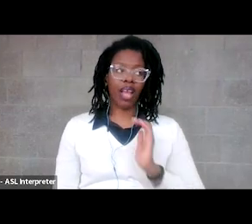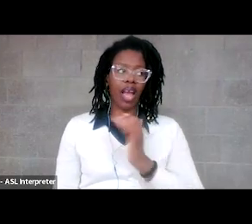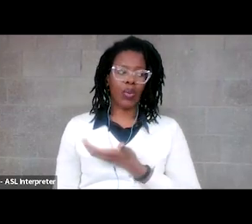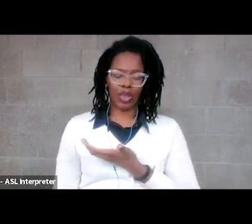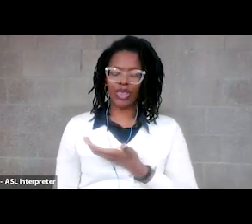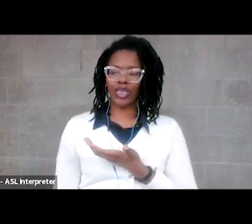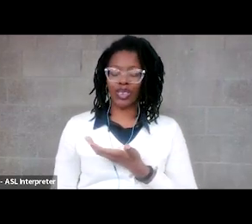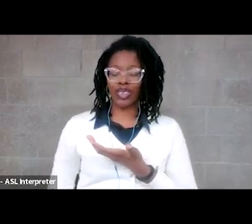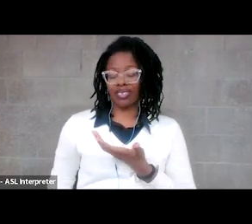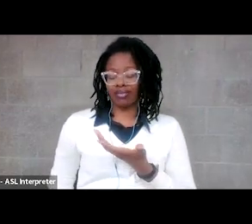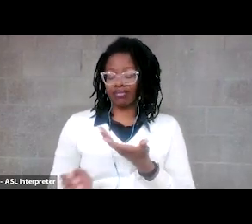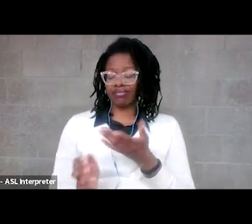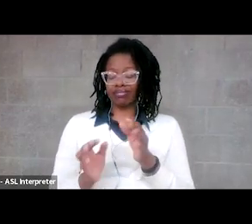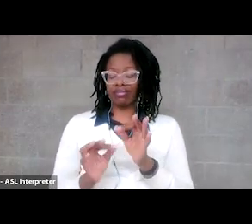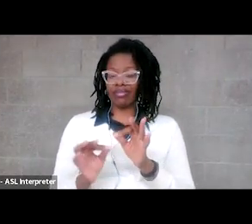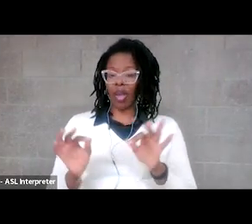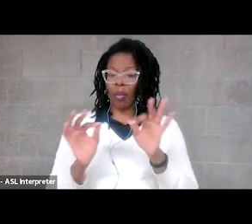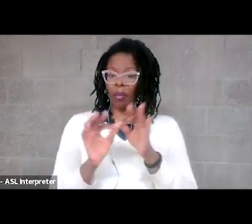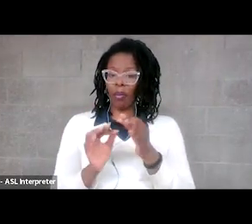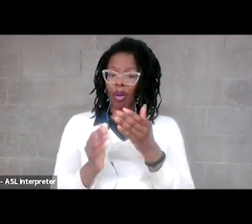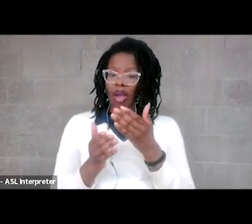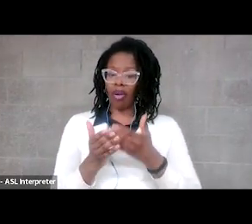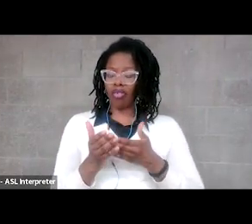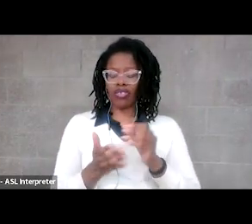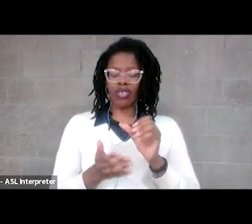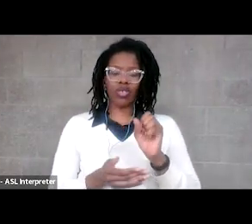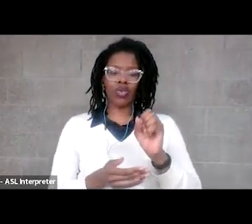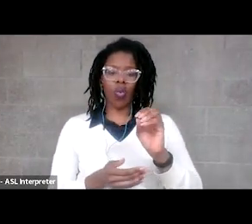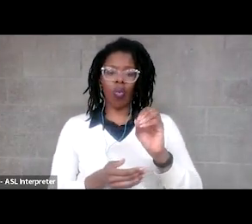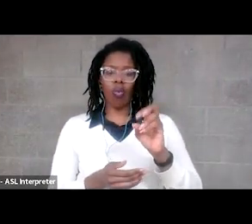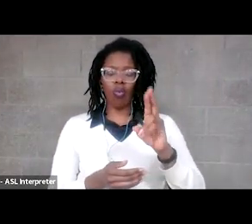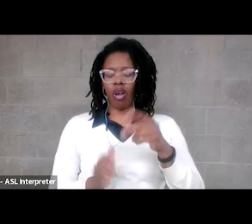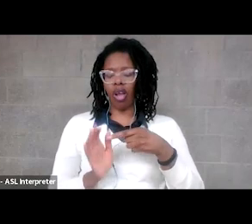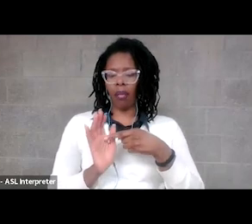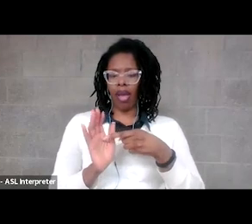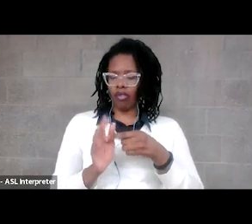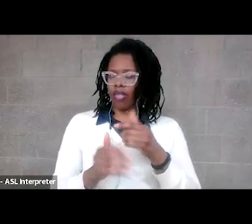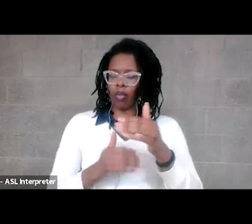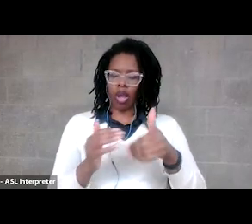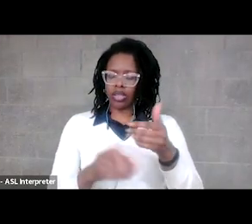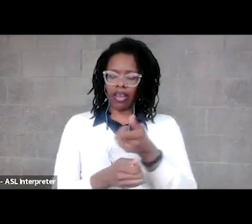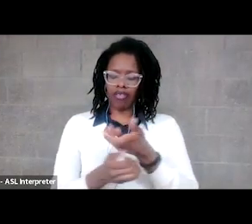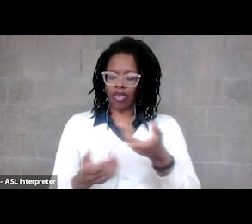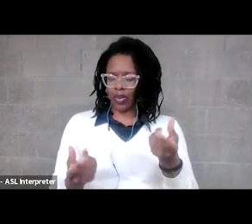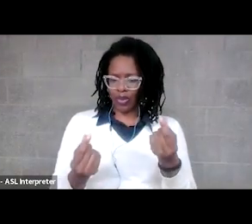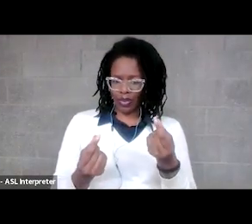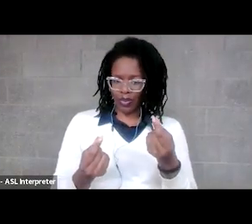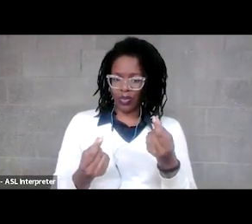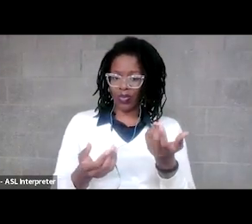Uno de nuestros aspectos clave como parte del modelo SOAR y la iniciativa y el proceso y todo lo que hacemos con este trabajo es colaborar estrechamente